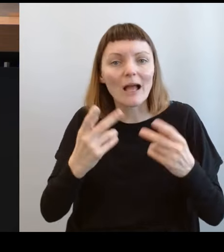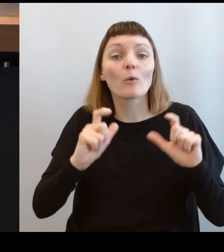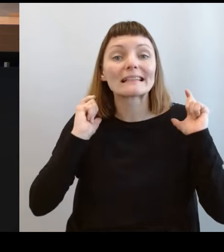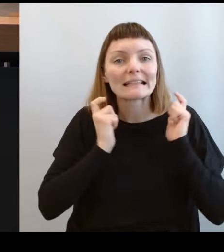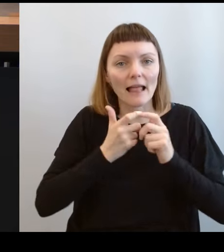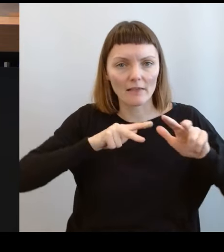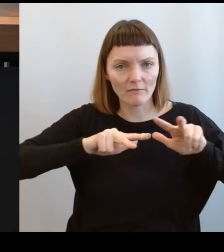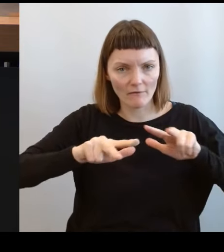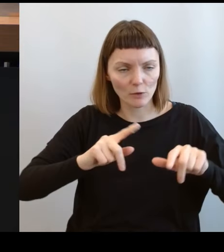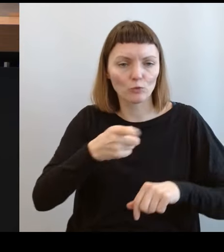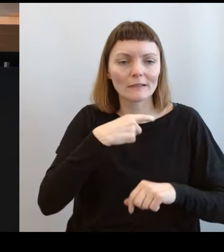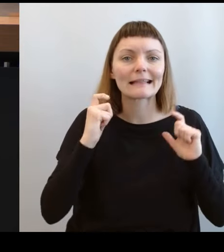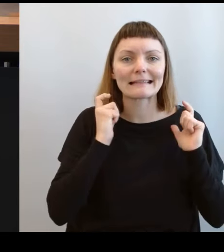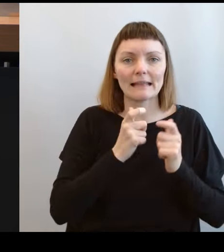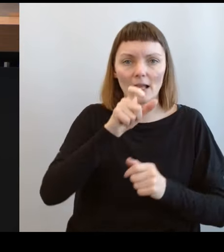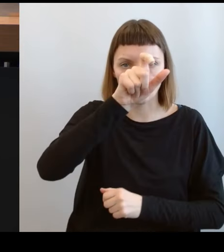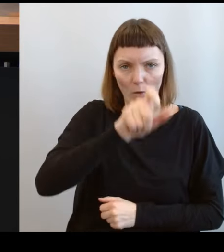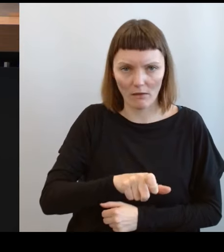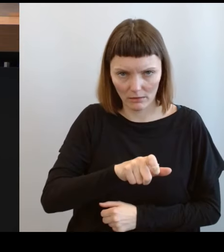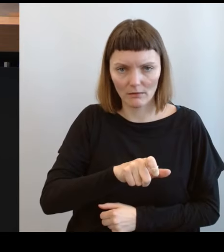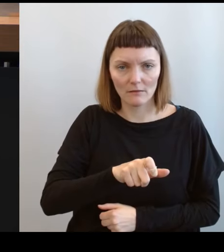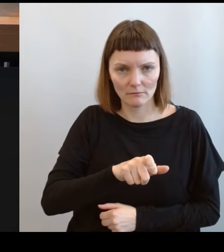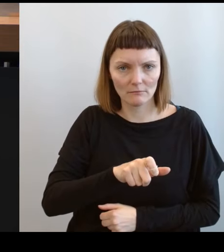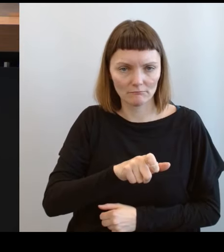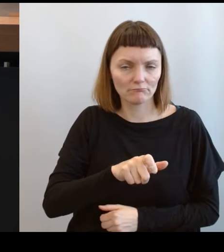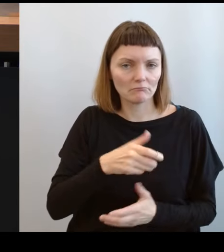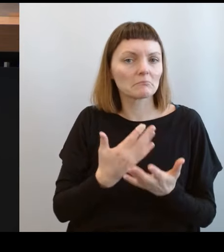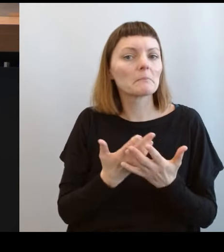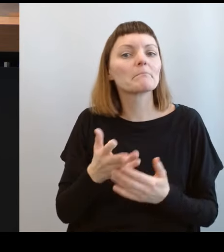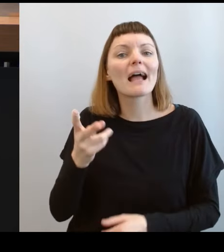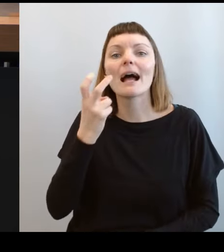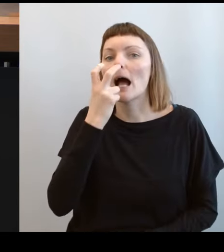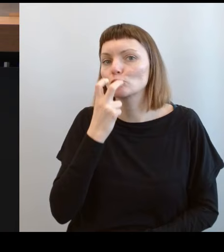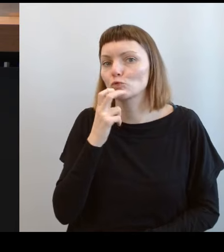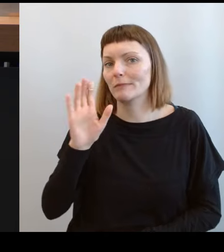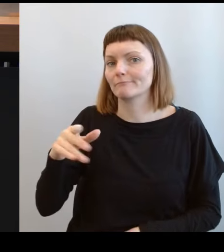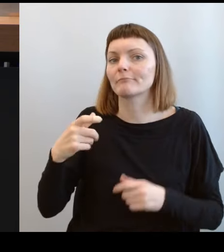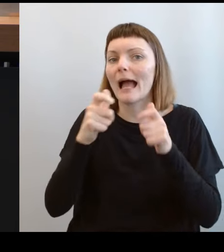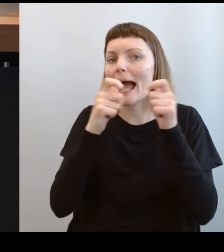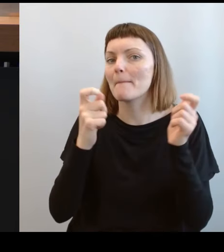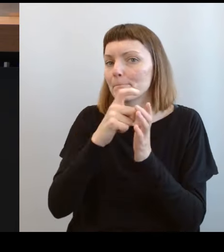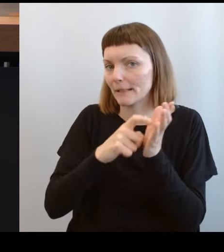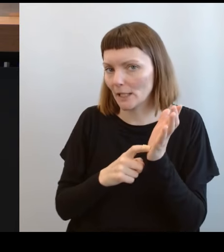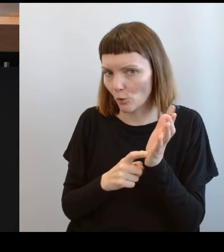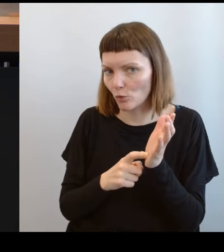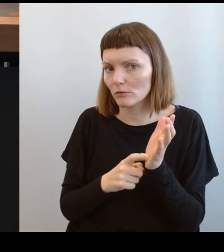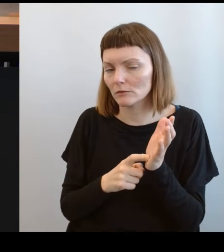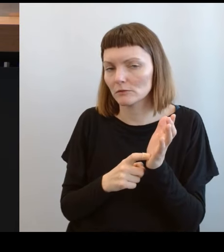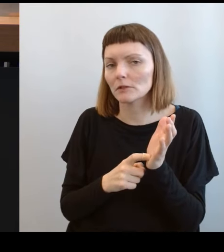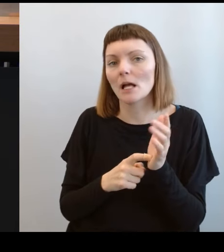der Auszubildenden müssen verändert werden. Wir müssen sie verbessern. Wir sind genau hier dran, auch im Pakt